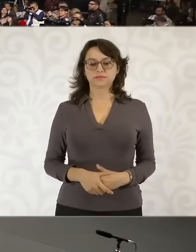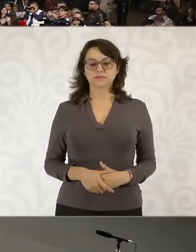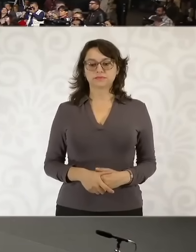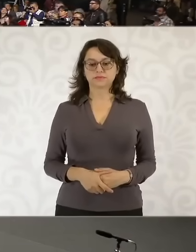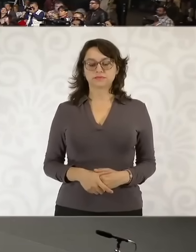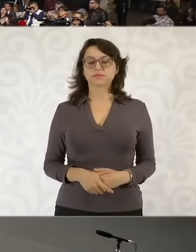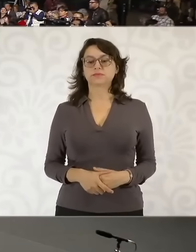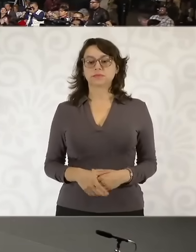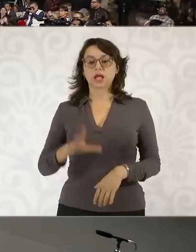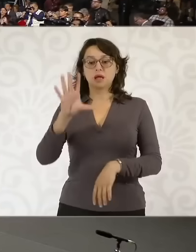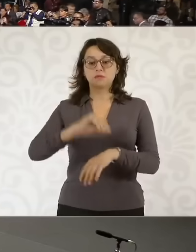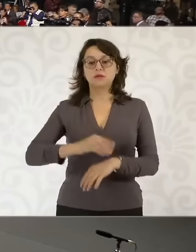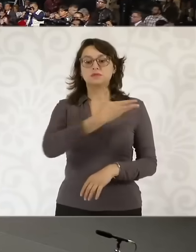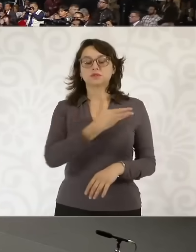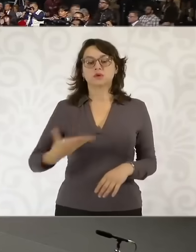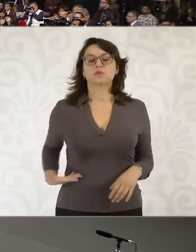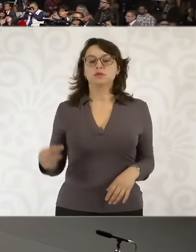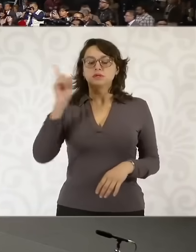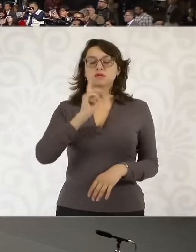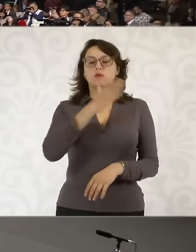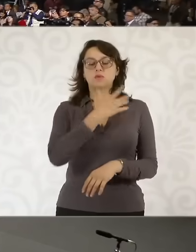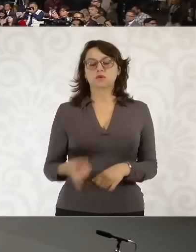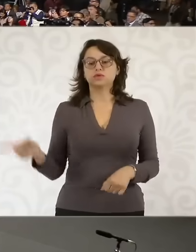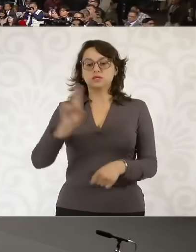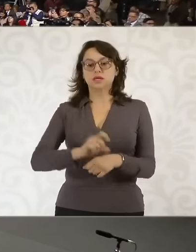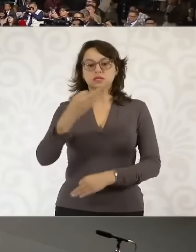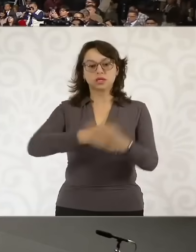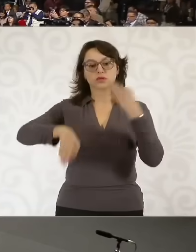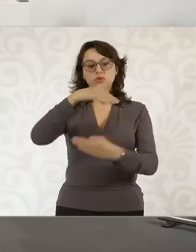Con su permiso, presidenta, muy buenos días a todas y a todos. Efectivamente,